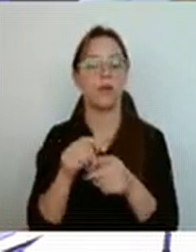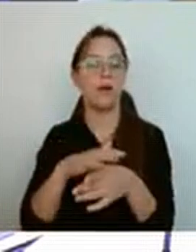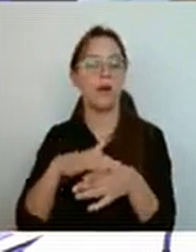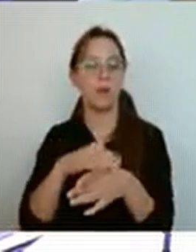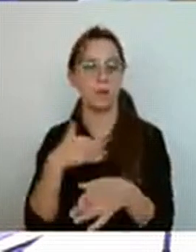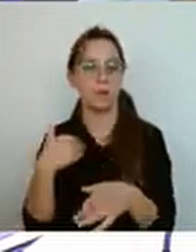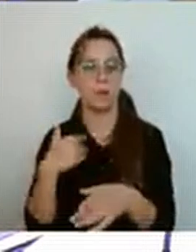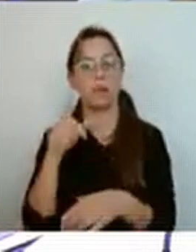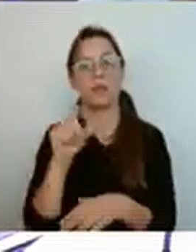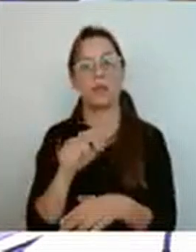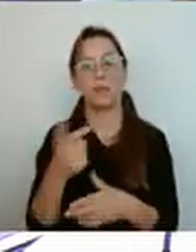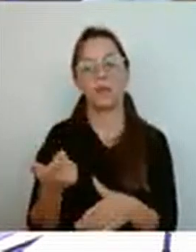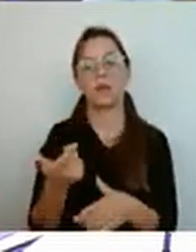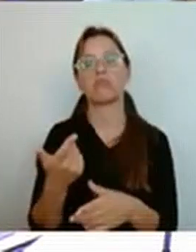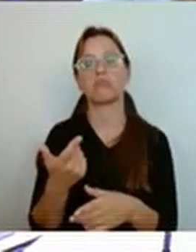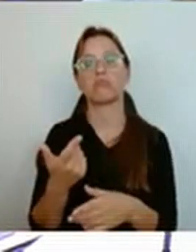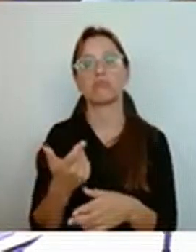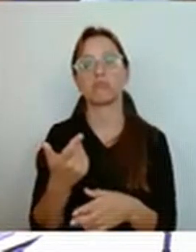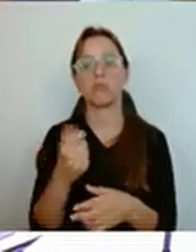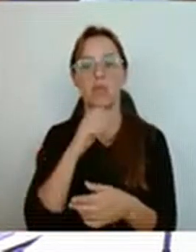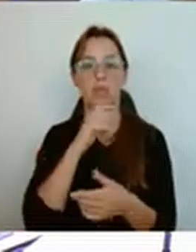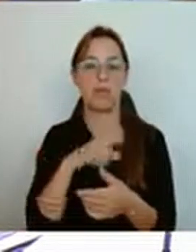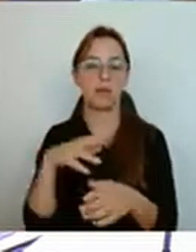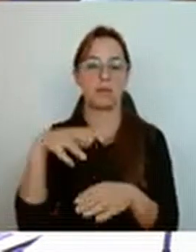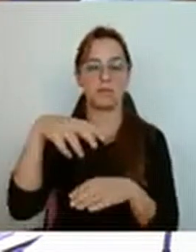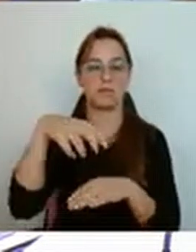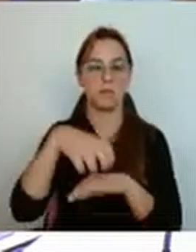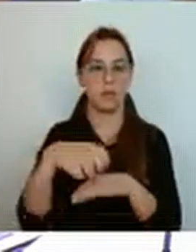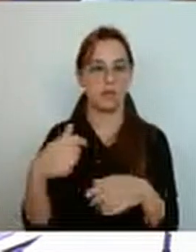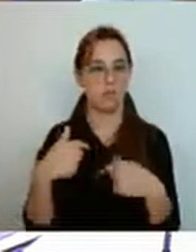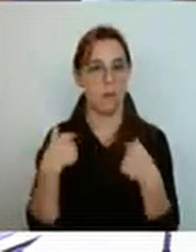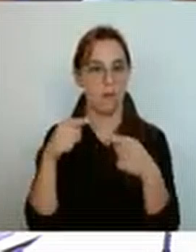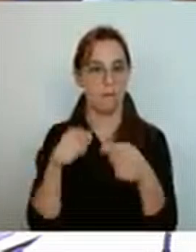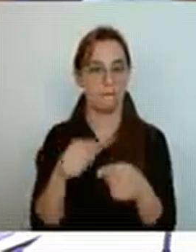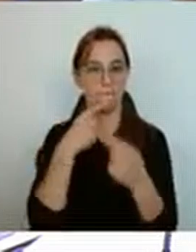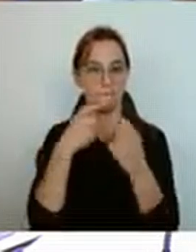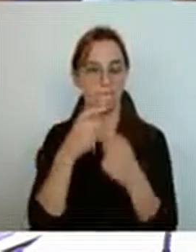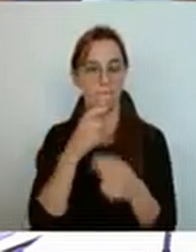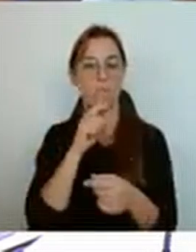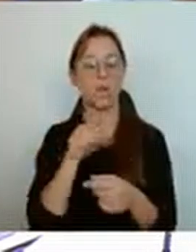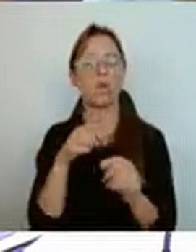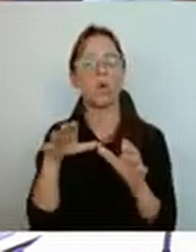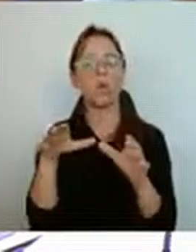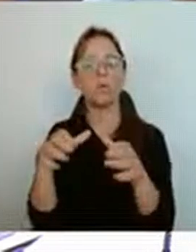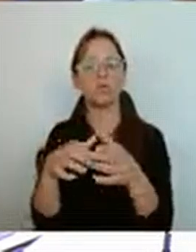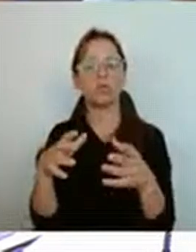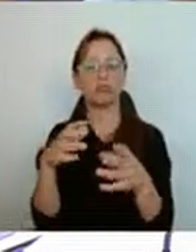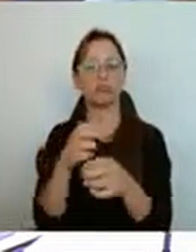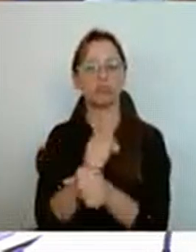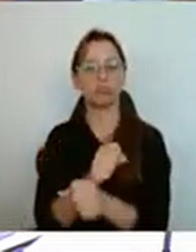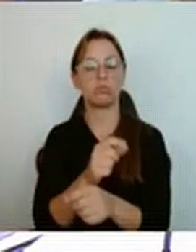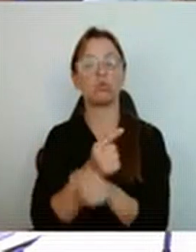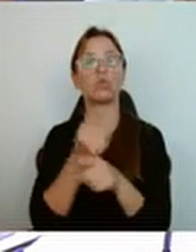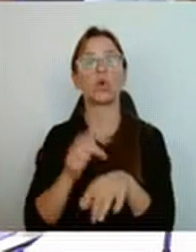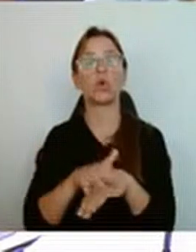em sede própria. A extinção desta Comissão deveu-se à criação do Conselho